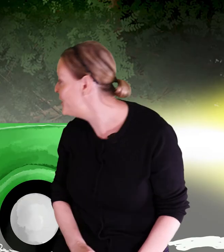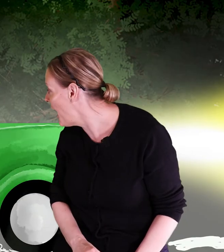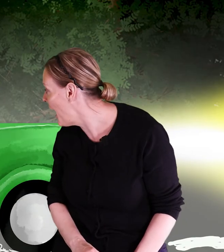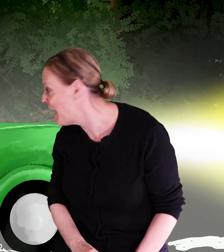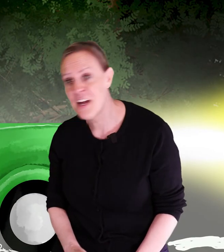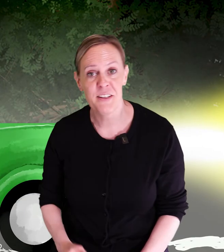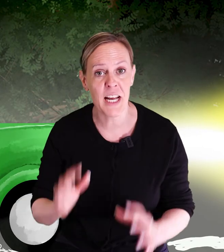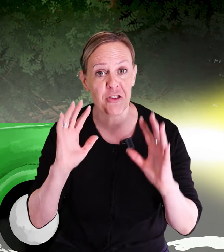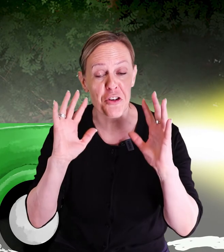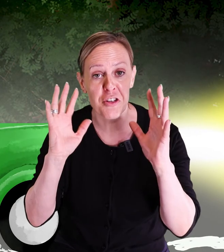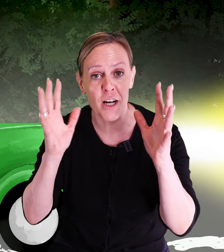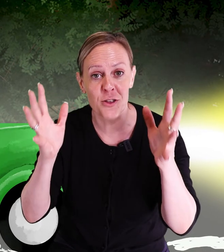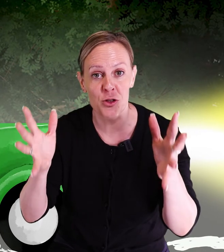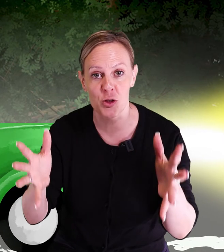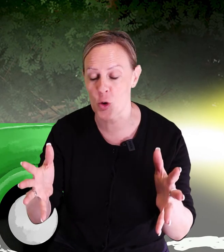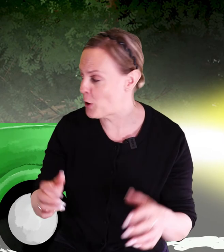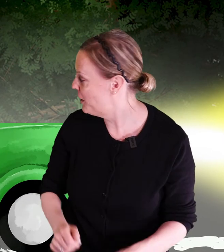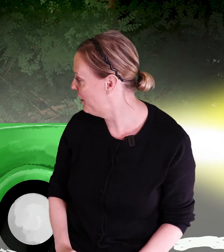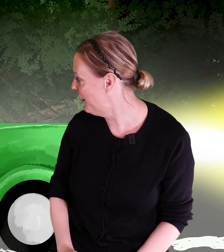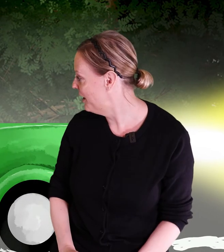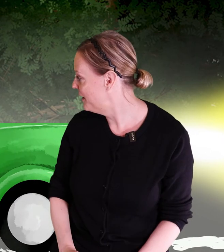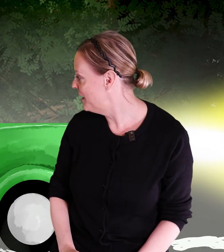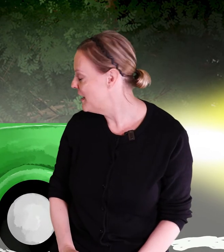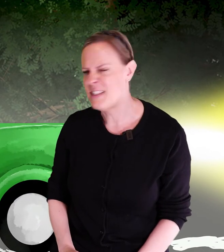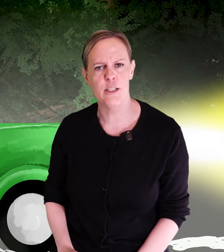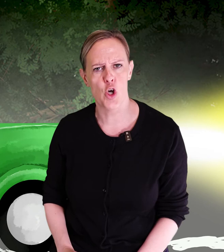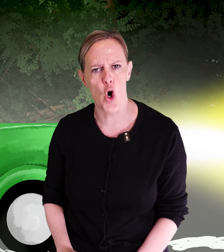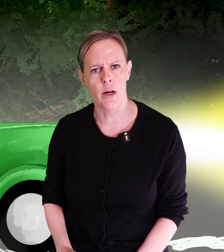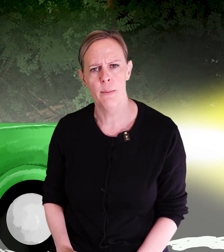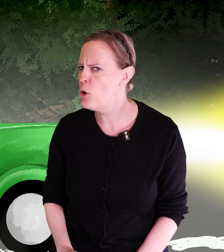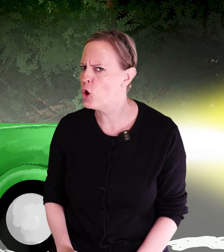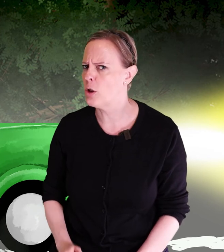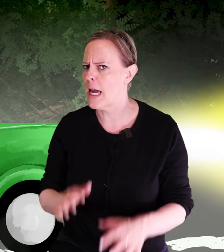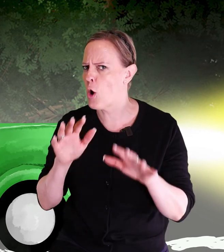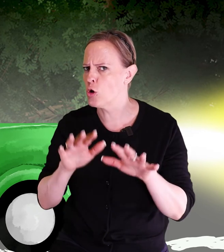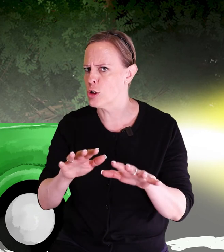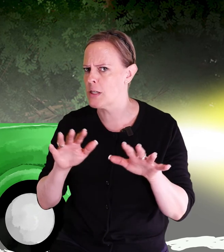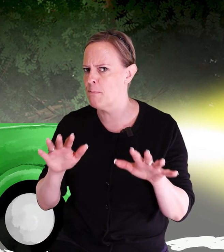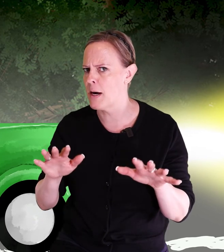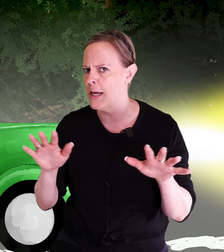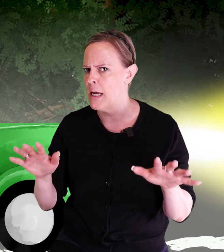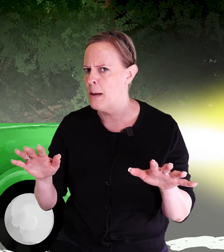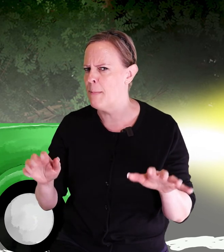och där... där är en traktor den kör mycket långsammare